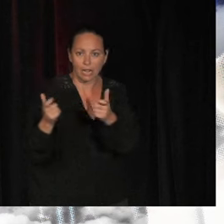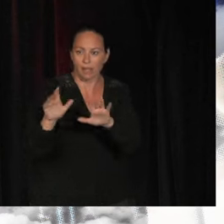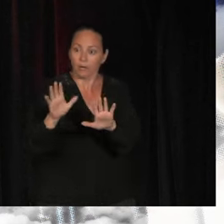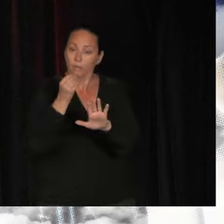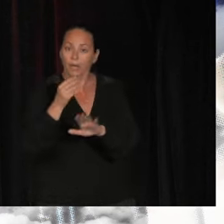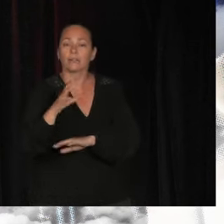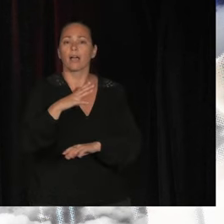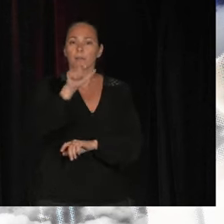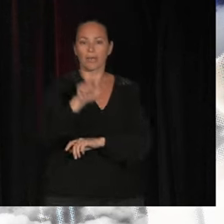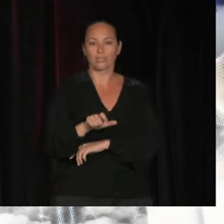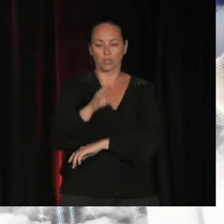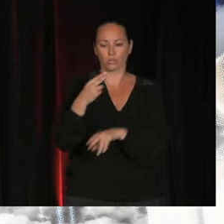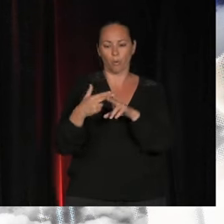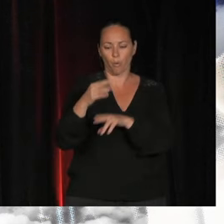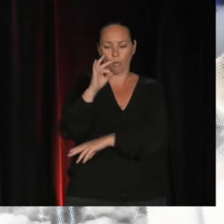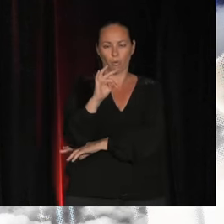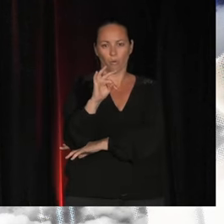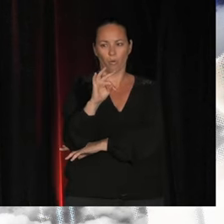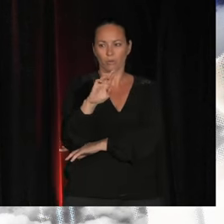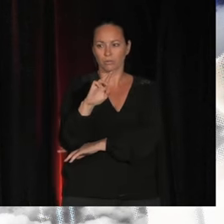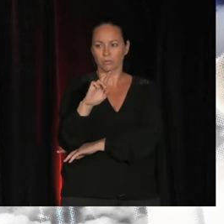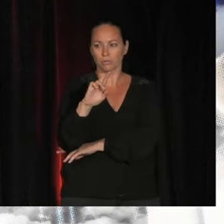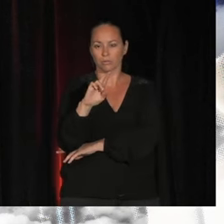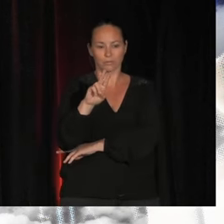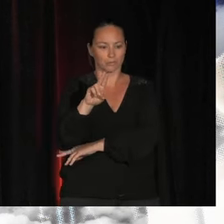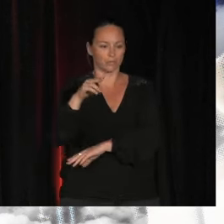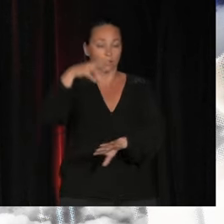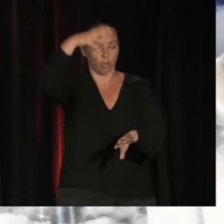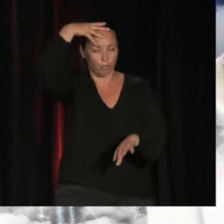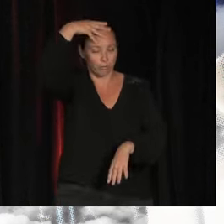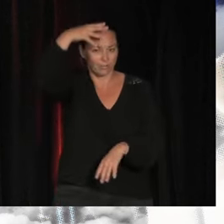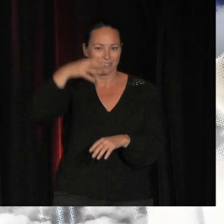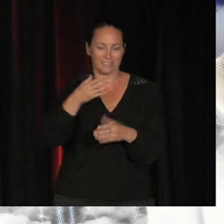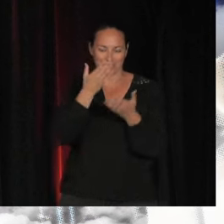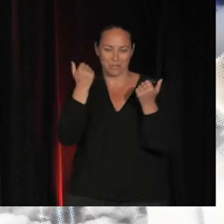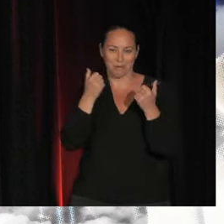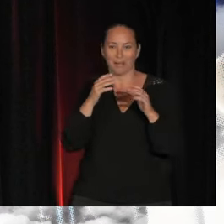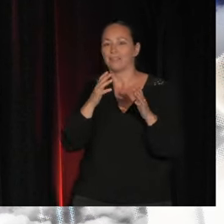Il y avait un type qui s'appelait (Tromp) ou un truc comme ça. Non, je n'en ai aucune idée. Vraiment, l'univers d'Overwatch, c'est en fait vraiment juste une petite backstory.